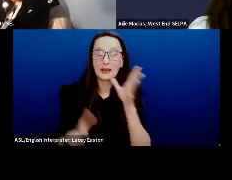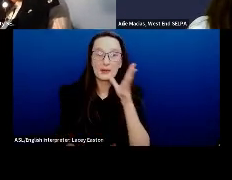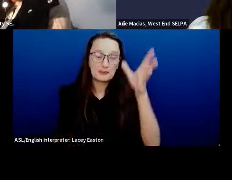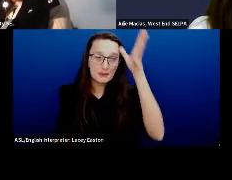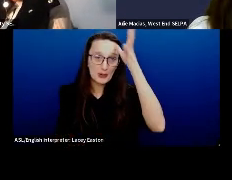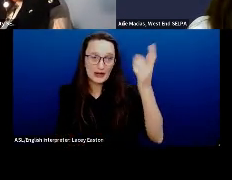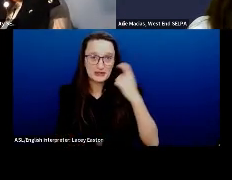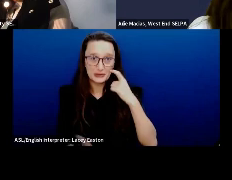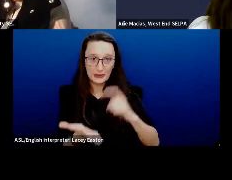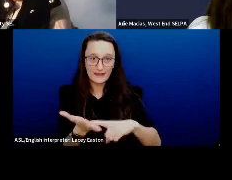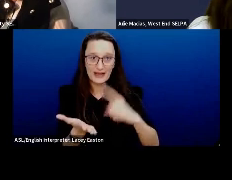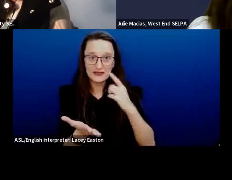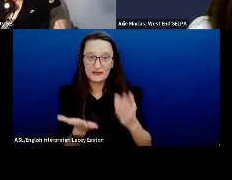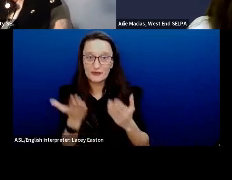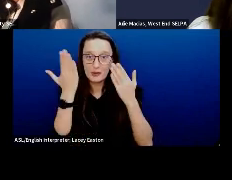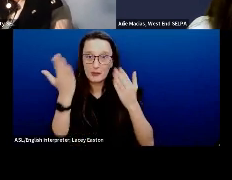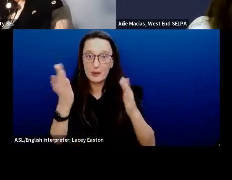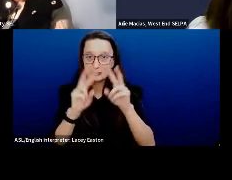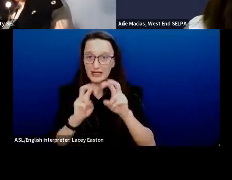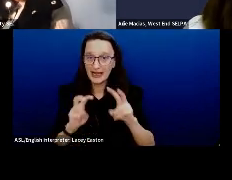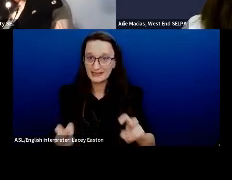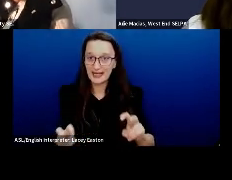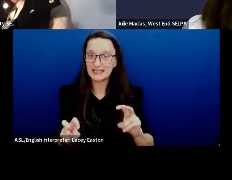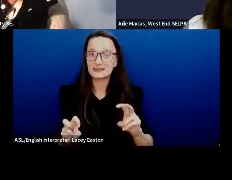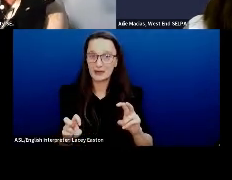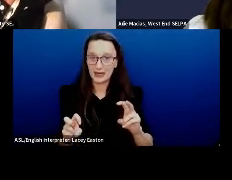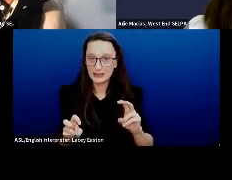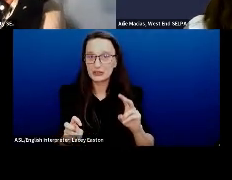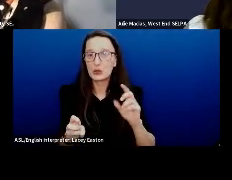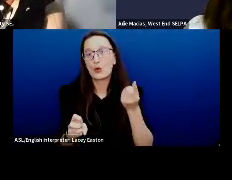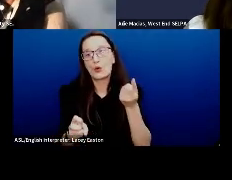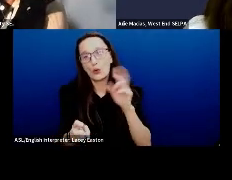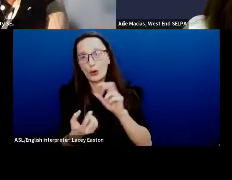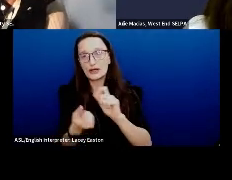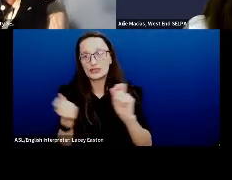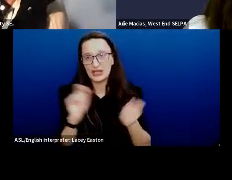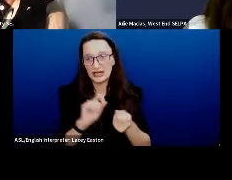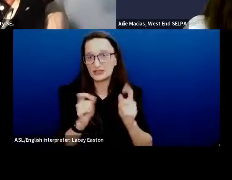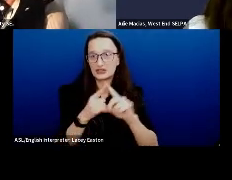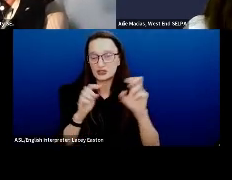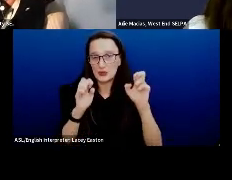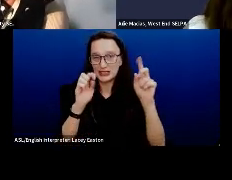evaluaciones propuestas o cambios en el programa educativo, los padres deben recibir